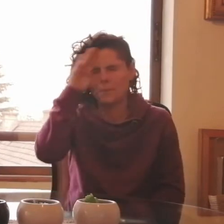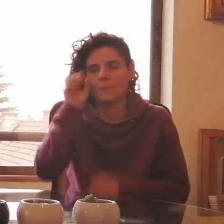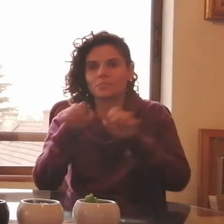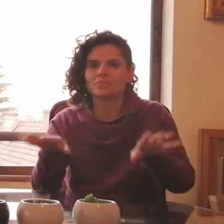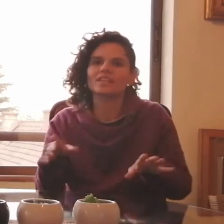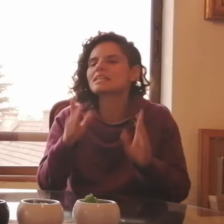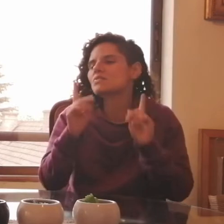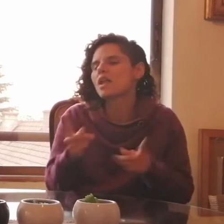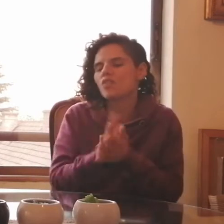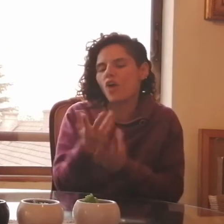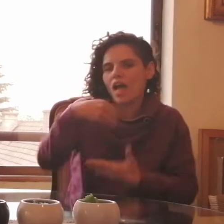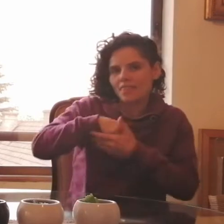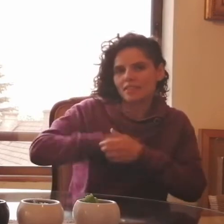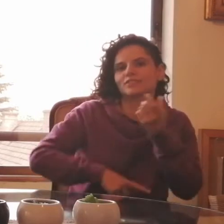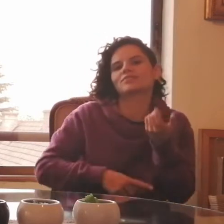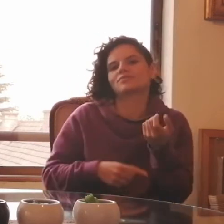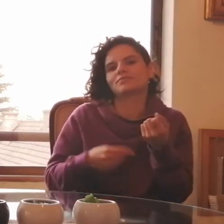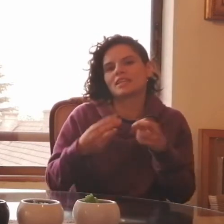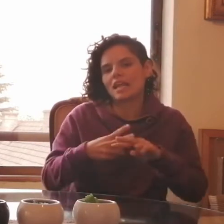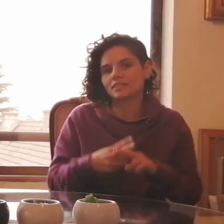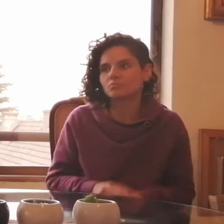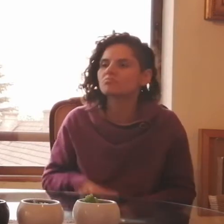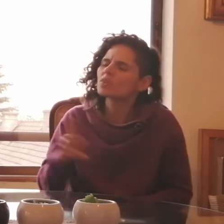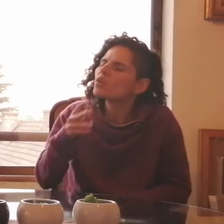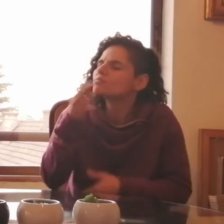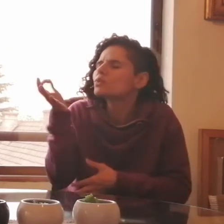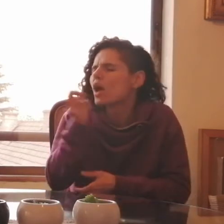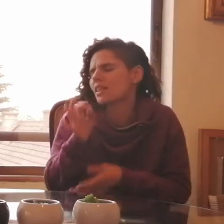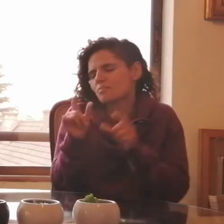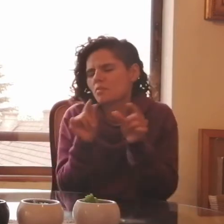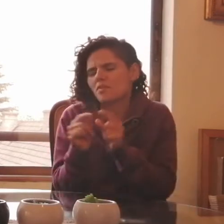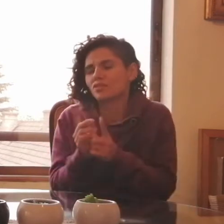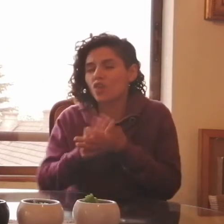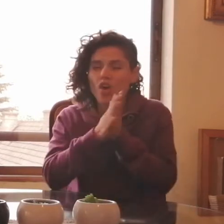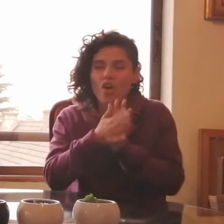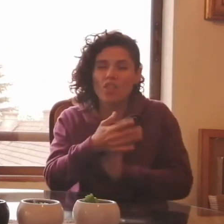Cuentanos un poquito cómo, no queremos saber toda tu infancia por favor- no, es muy